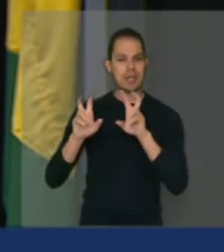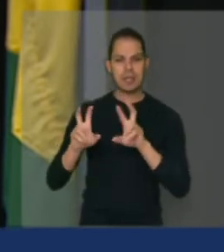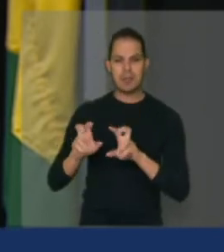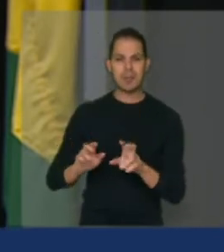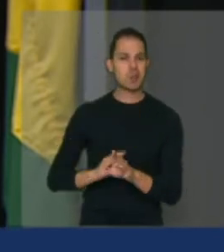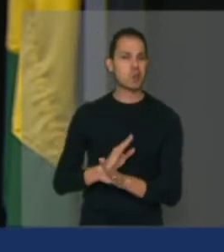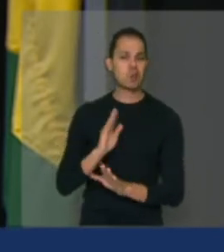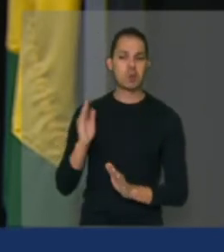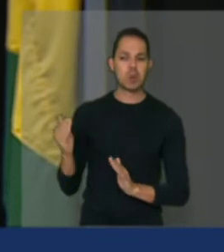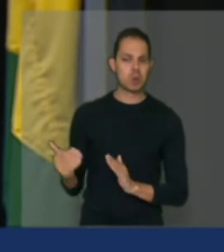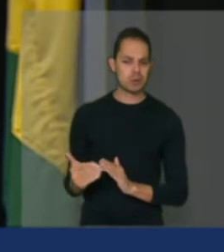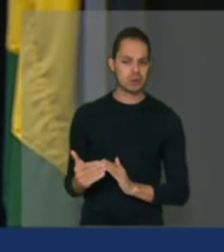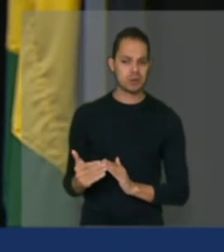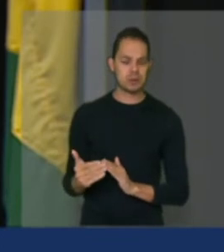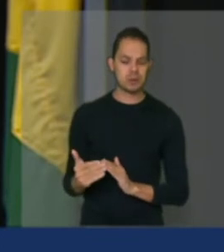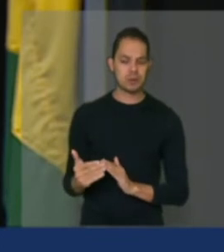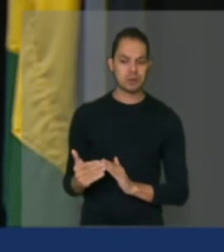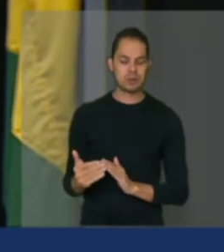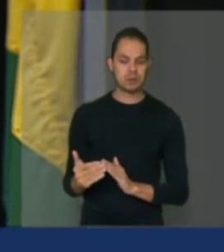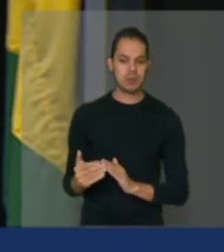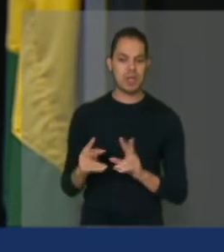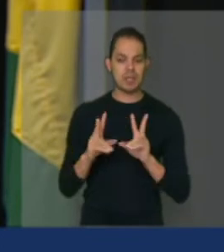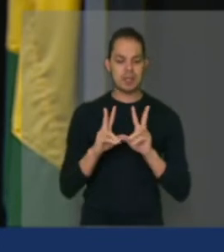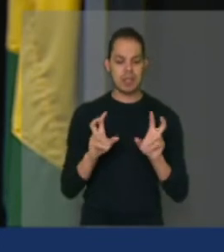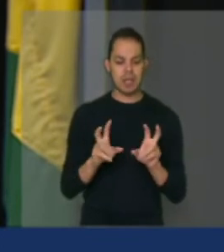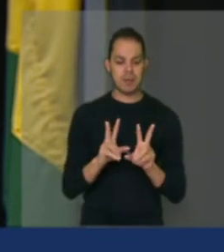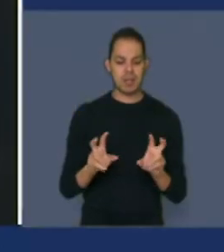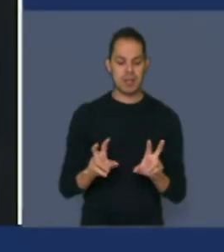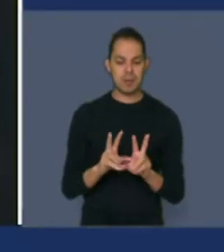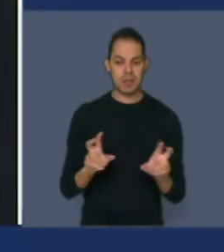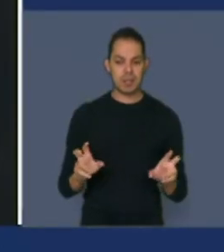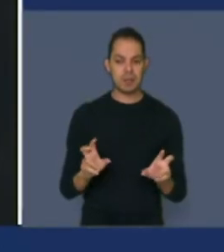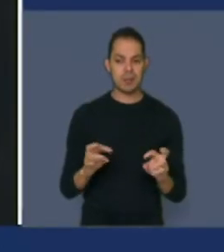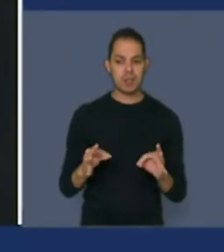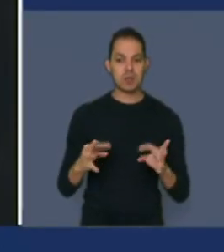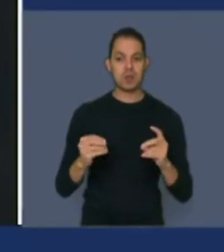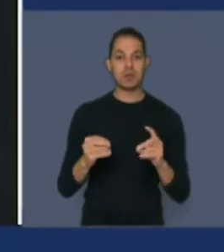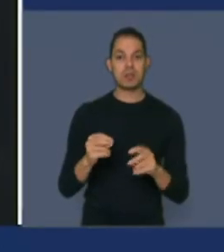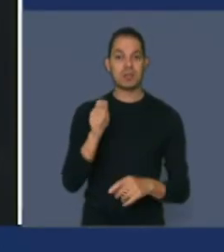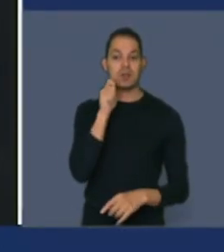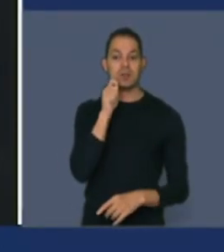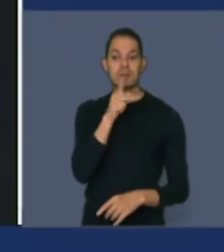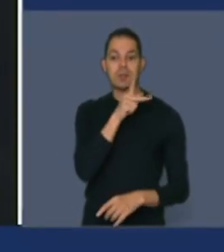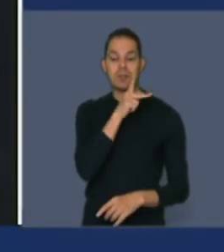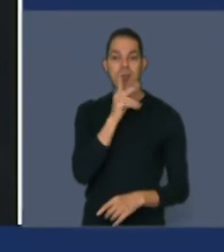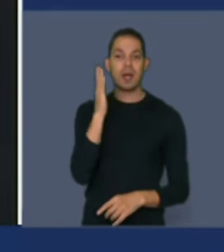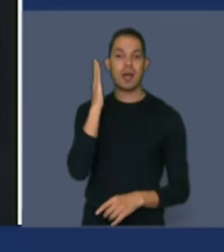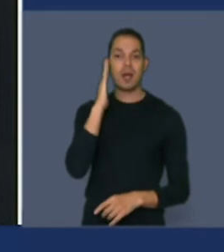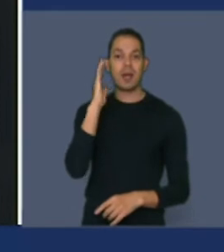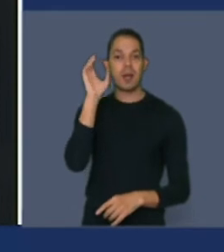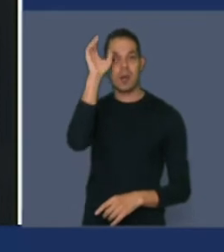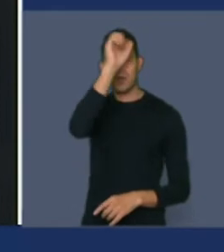CIMA DO MURO. APRENDI LÁ NO MEU ESTADO QUE QUEM FICA EM CIMA DO MURO APANHA DOS DOIS LADOS. ENTÃO EU TENHO UMA